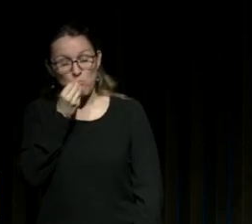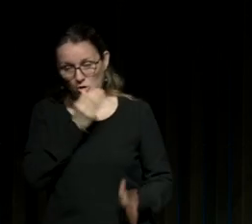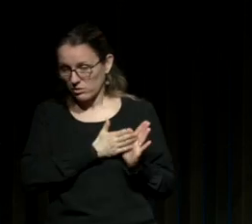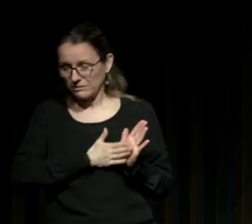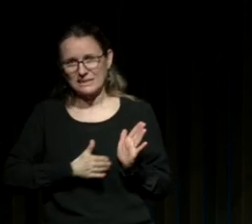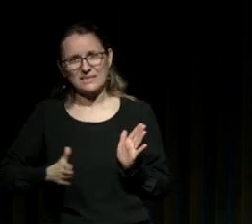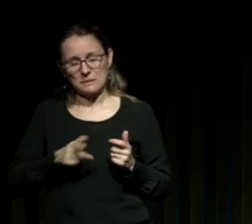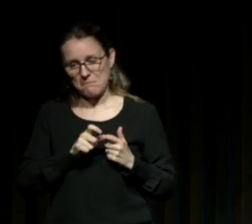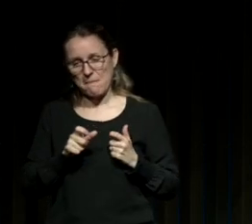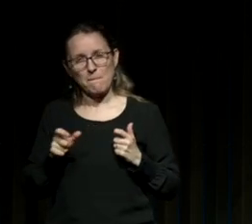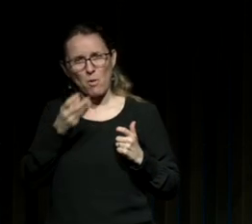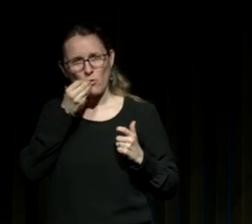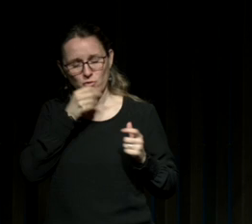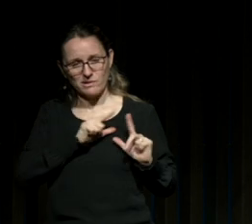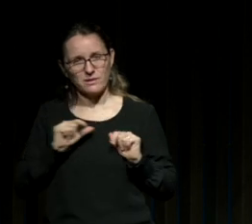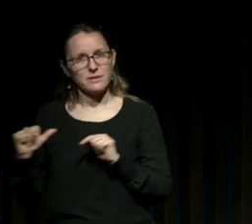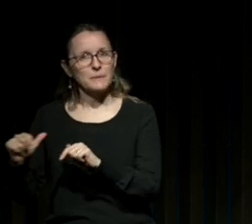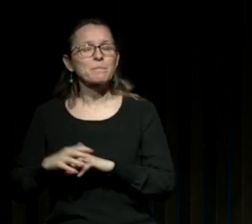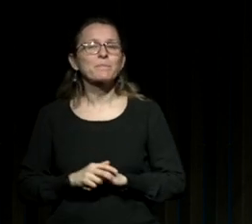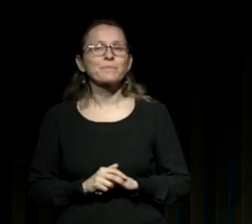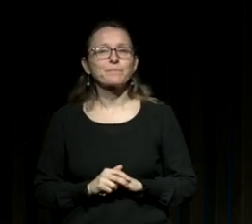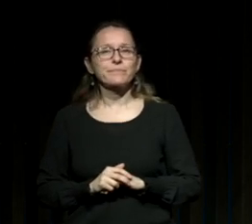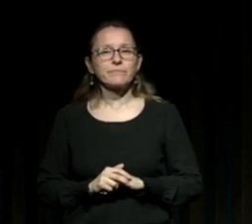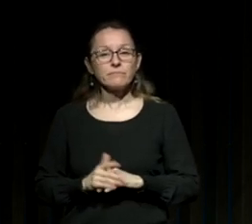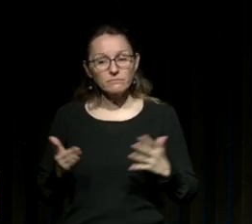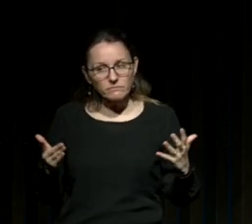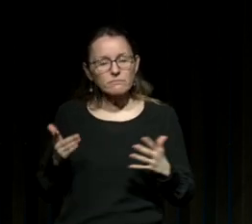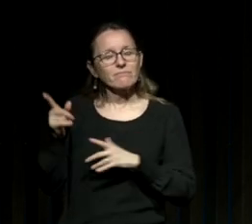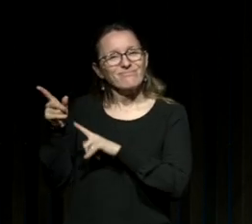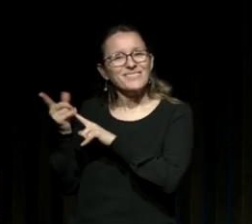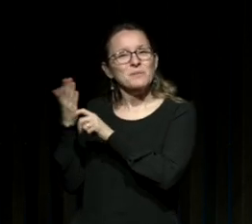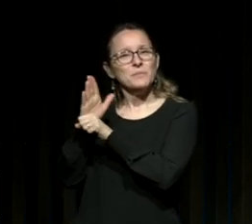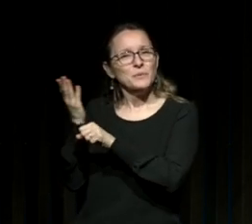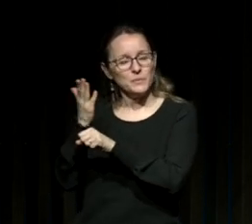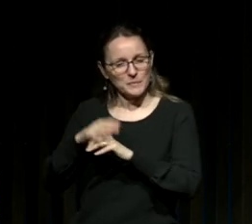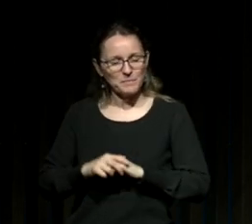mange tout le temps ce que les auteurs mettant ainsi en évidence et qu'ils appellent le jet